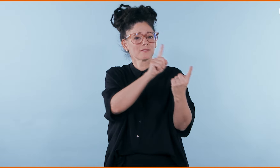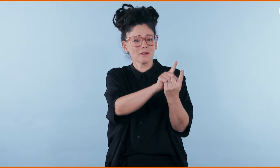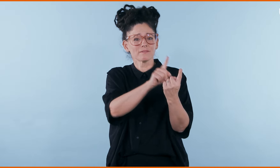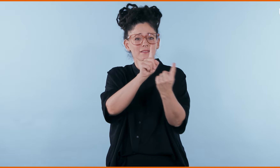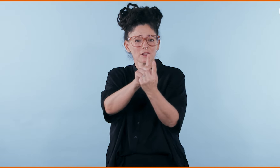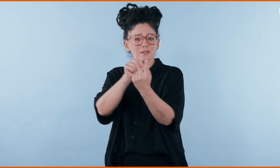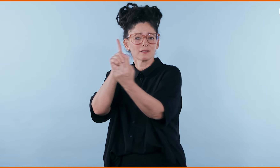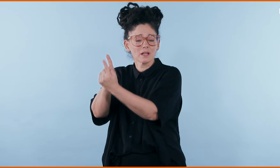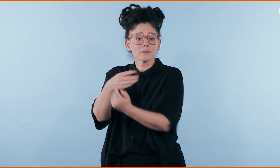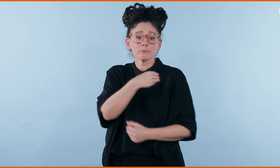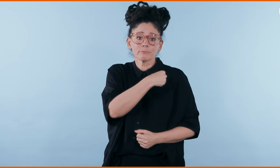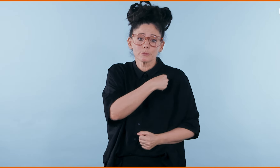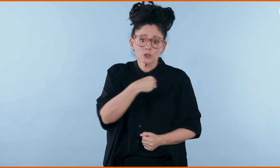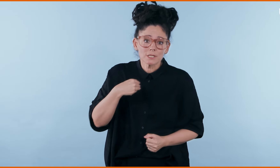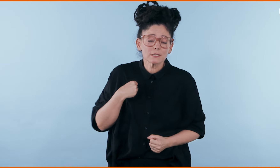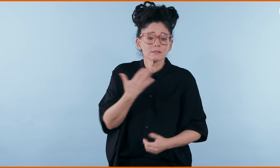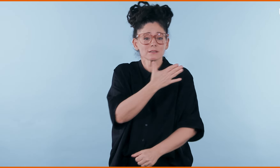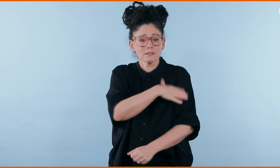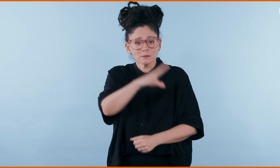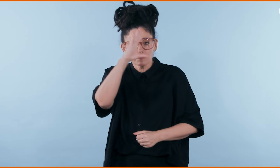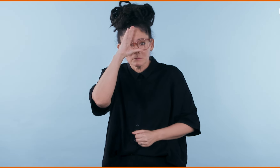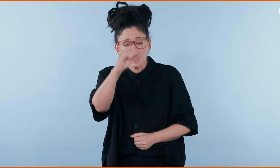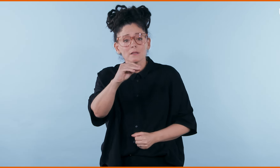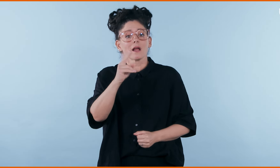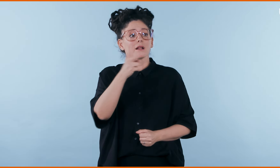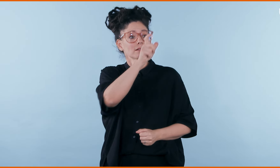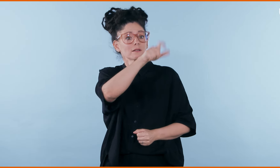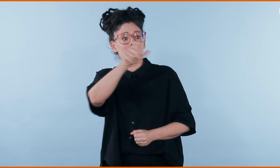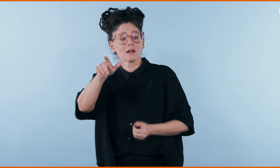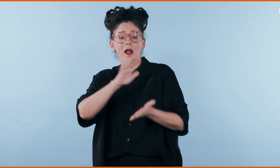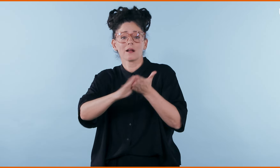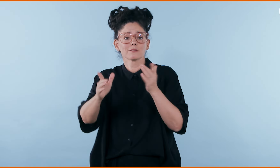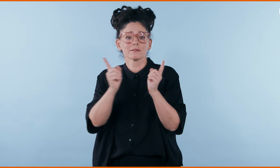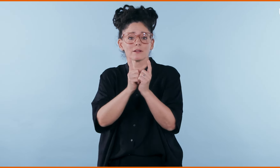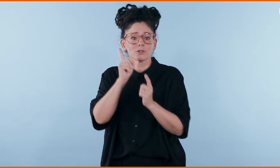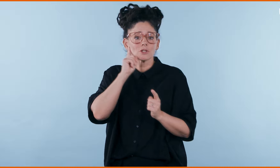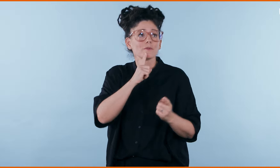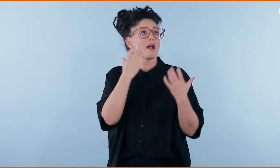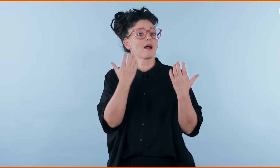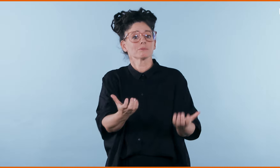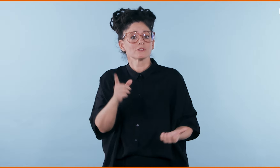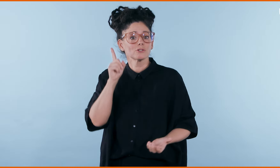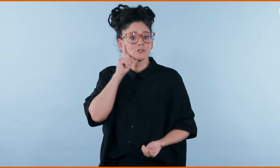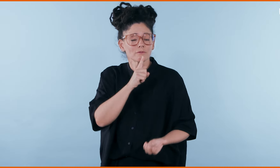jag möter myndigheter, tjänstemän eller- personer som aldrig tidigare träffat en döv.